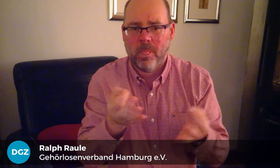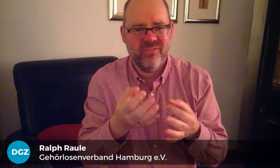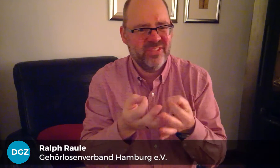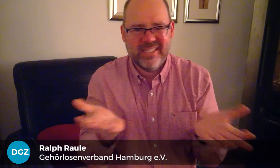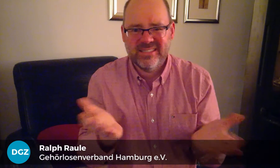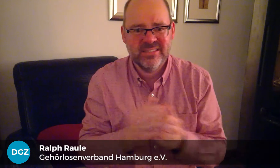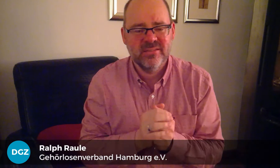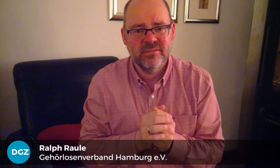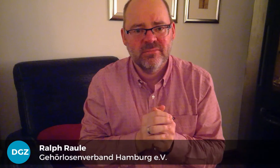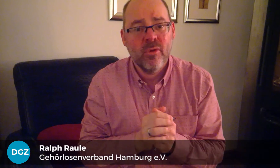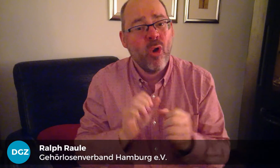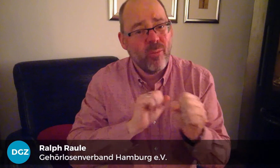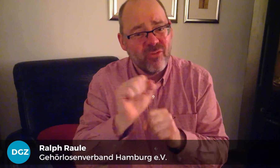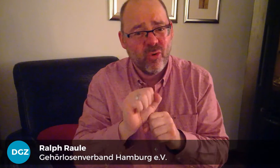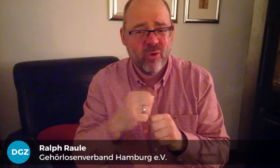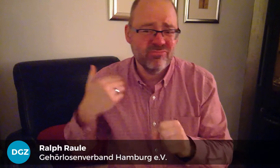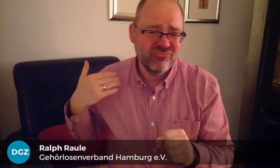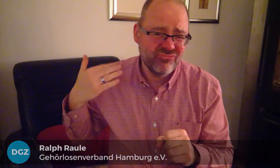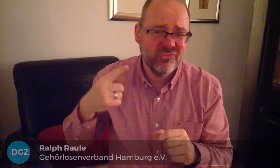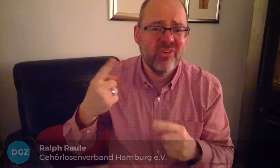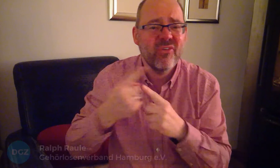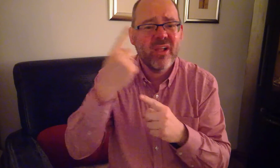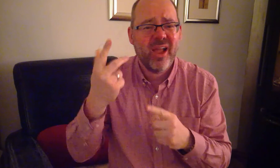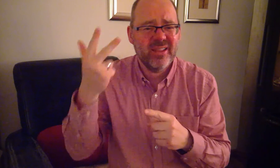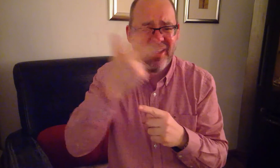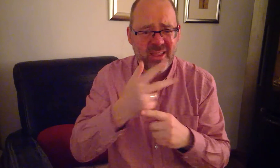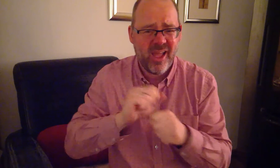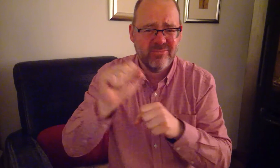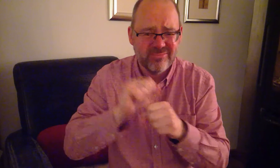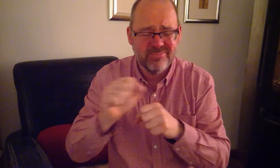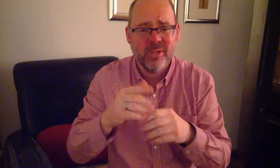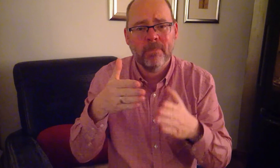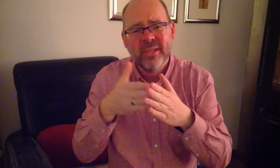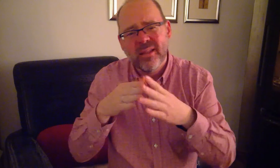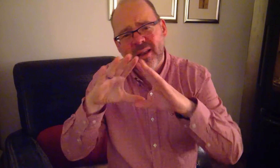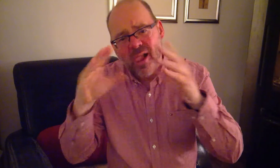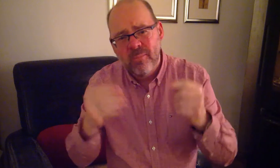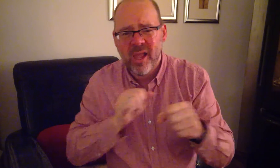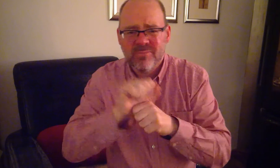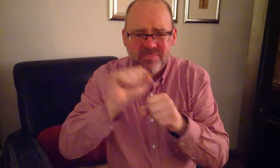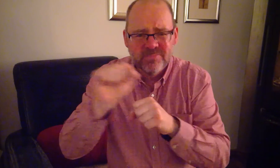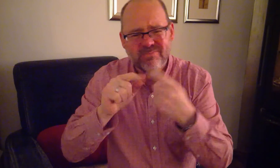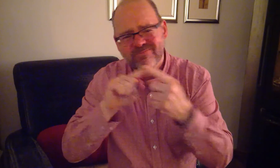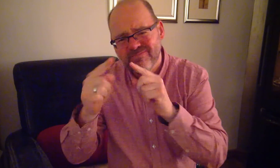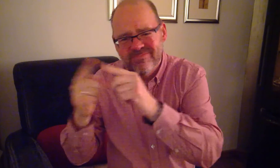So gut wie nichts. Und das, obwohl seit drei Jahren daran gearbeitet wurde. Behindertenverbände hatten dagegen protestiert und Vorschläge eingebracht.